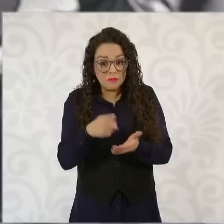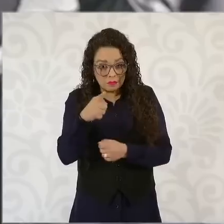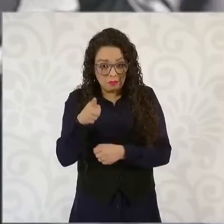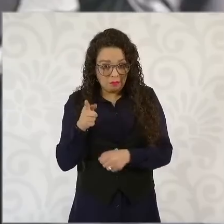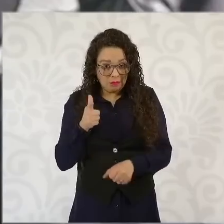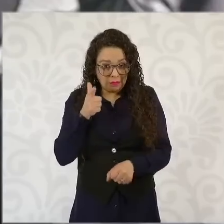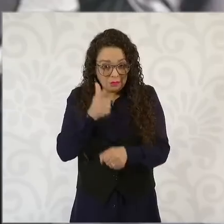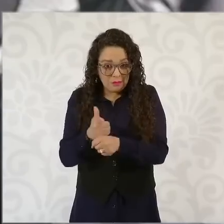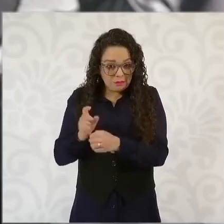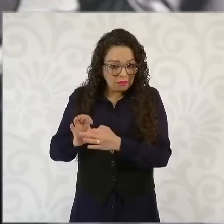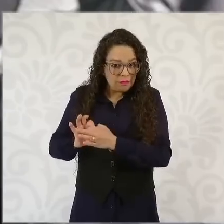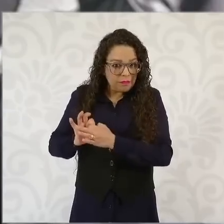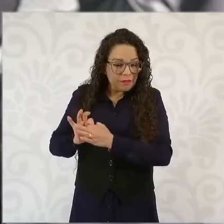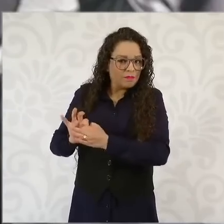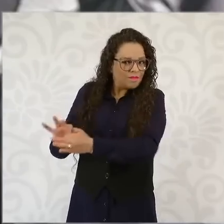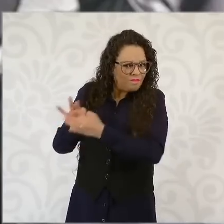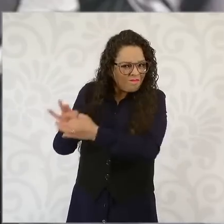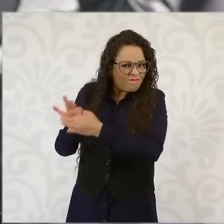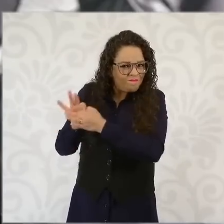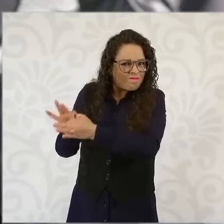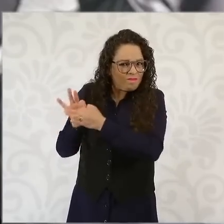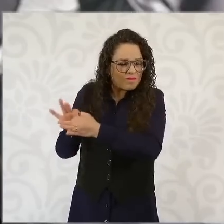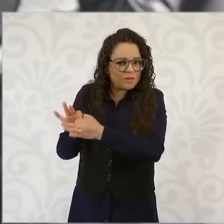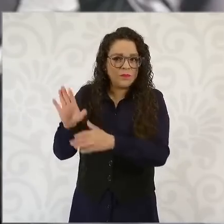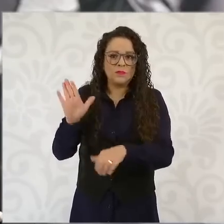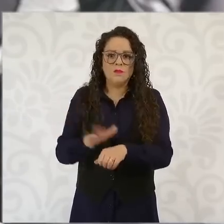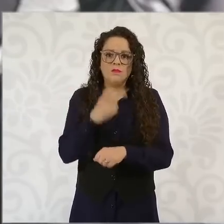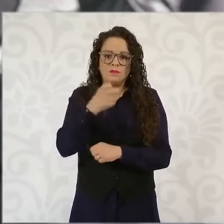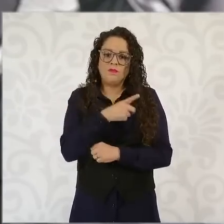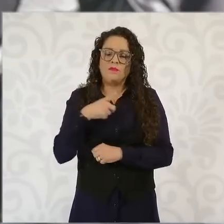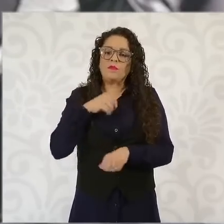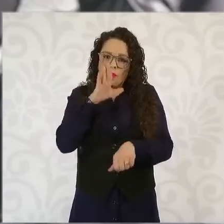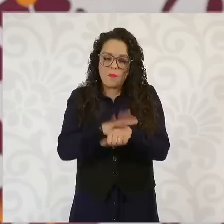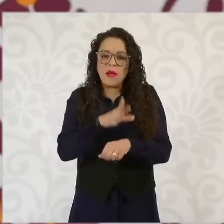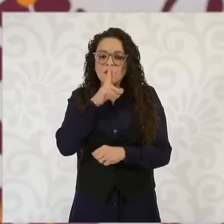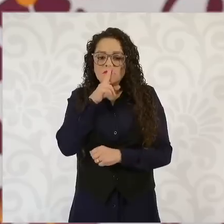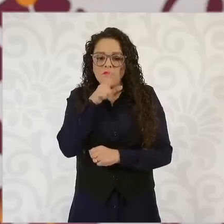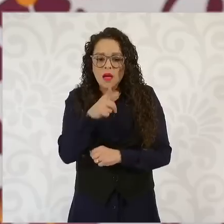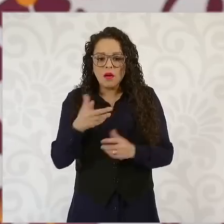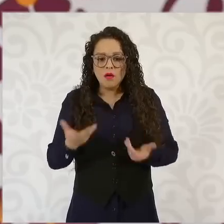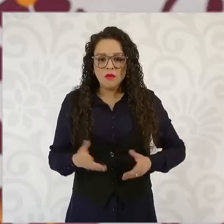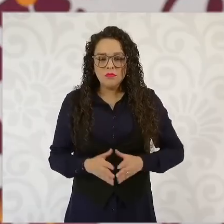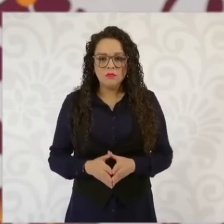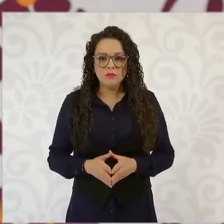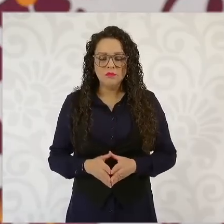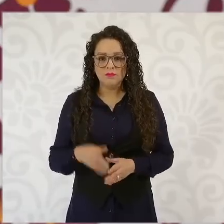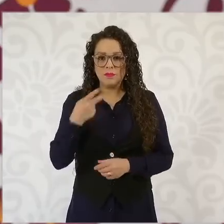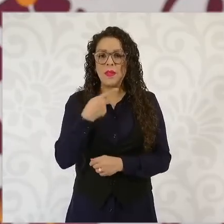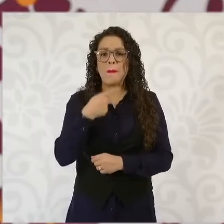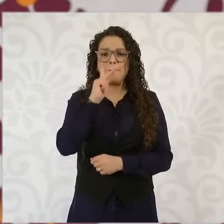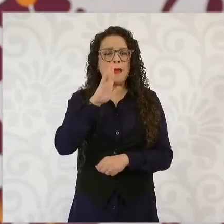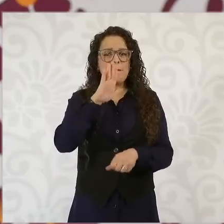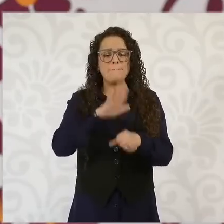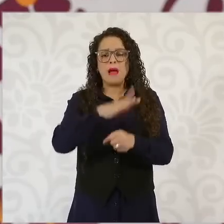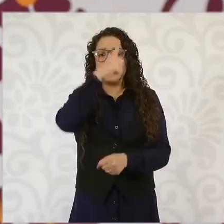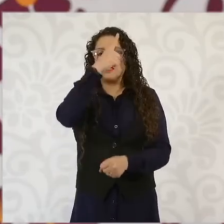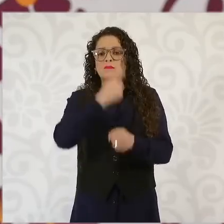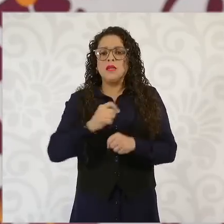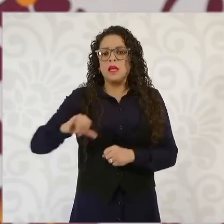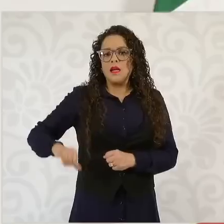tenemos que lograr la mejor coni posible con qué objeto proteger los empleos proteger empresas y